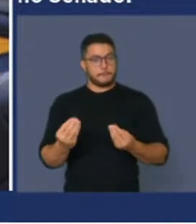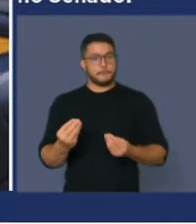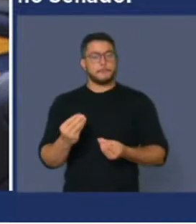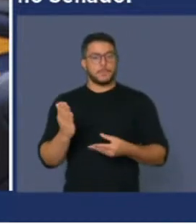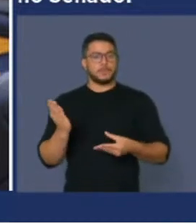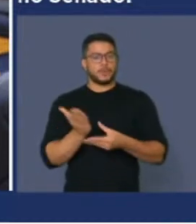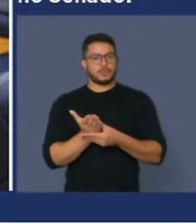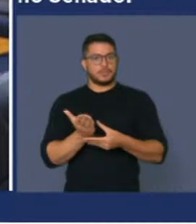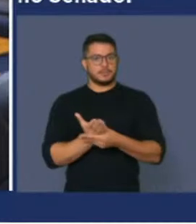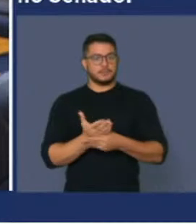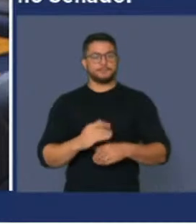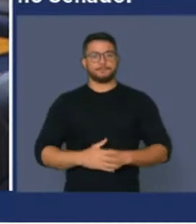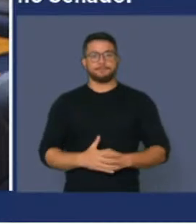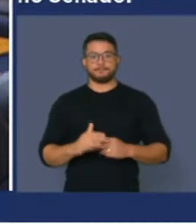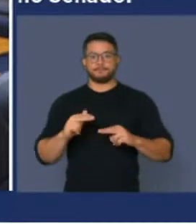APURADO, PORTANTO ORIENTA NÃO